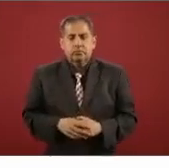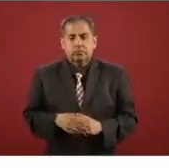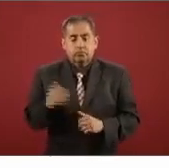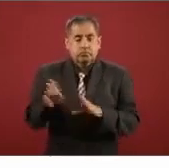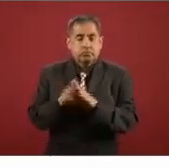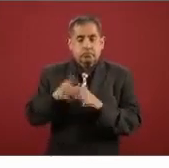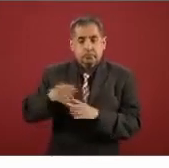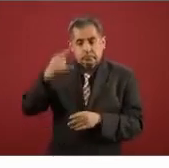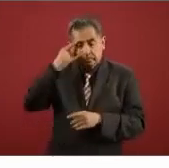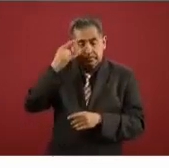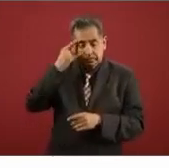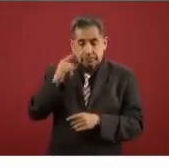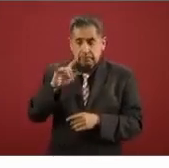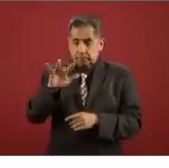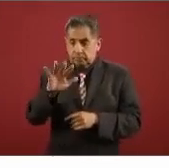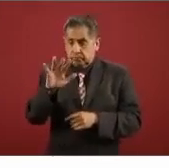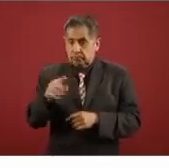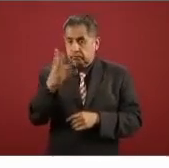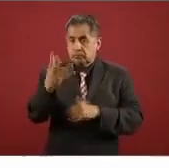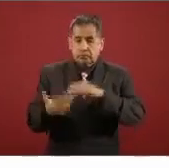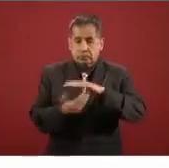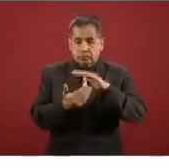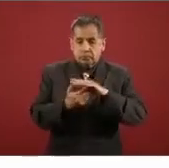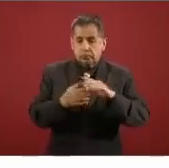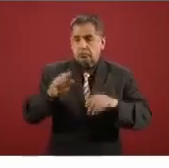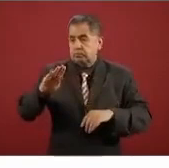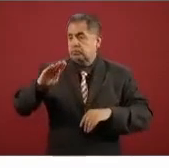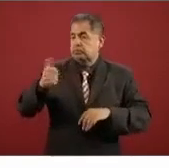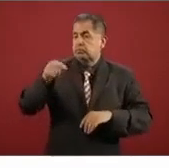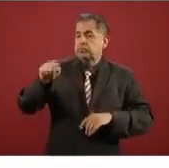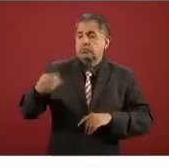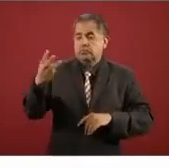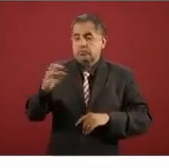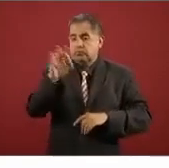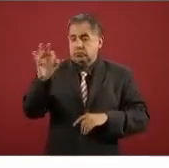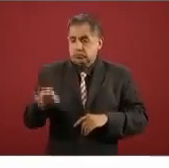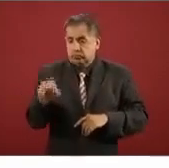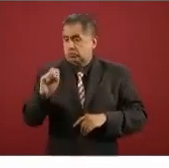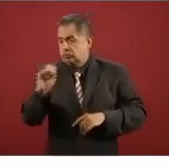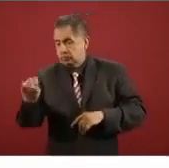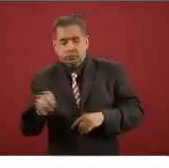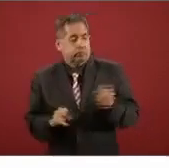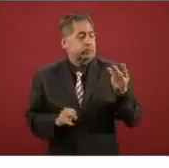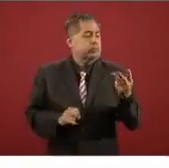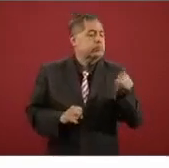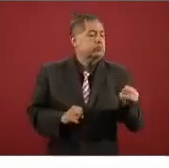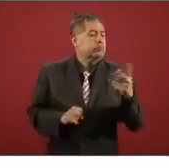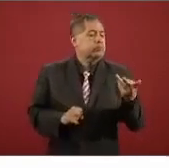En el caso de Campeche fueron 54 mesas, 96.3 por ciento por el Sí, 3.4 por ciento por